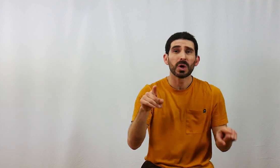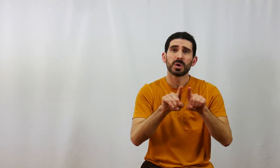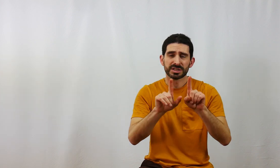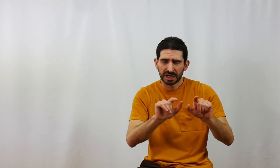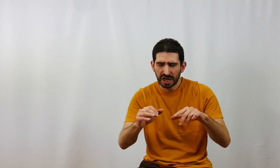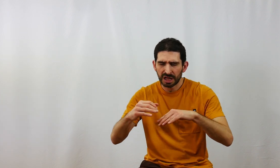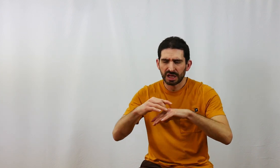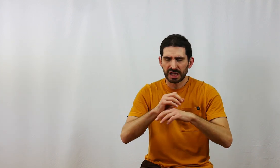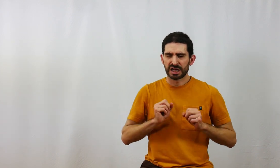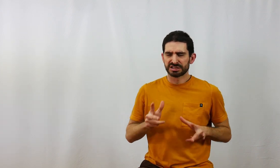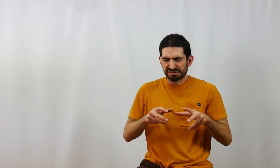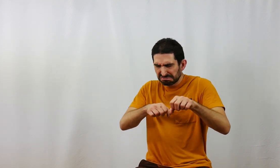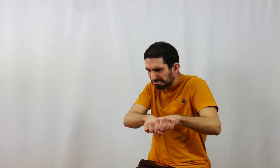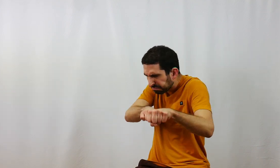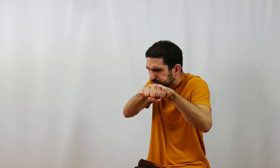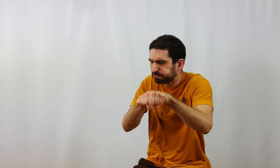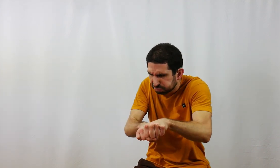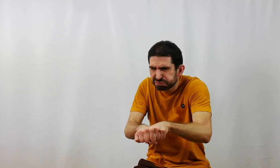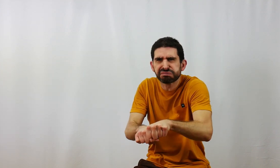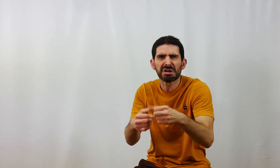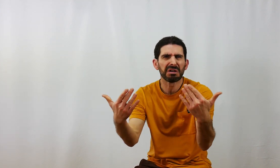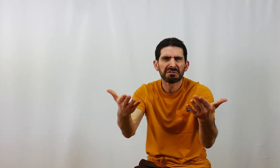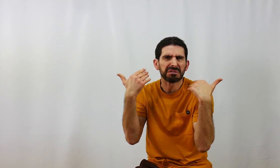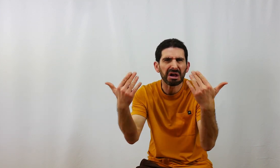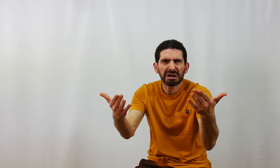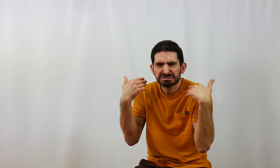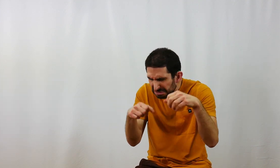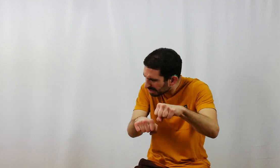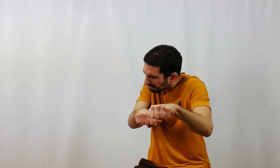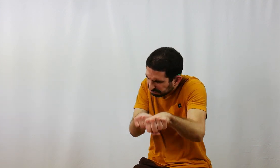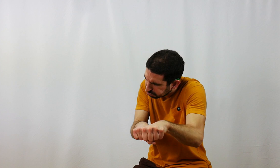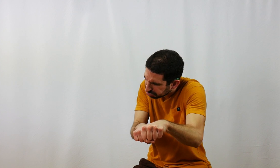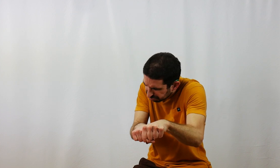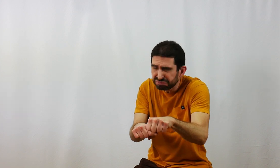Aussi, des insectes résistants au traitement apparaissaient